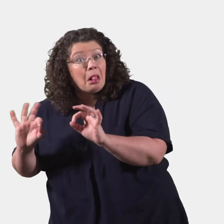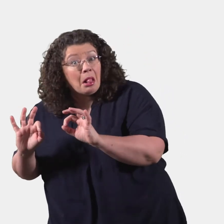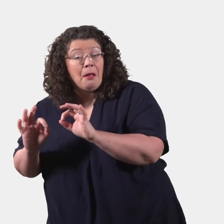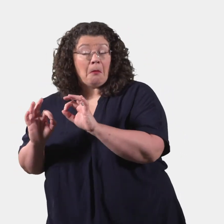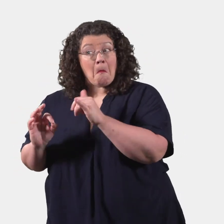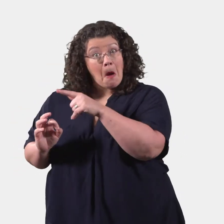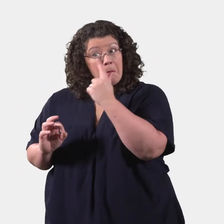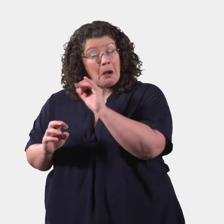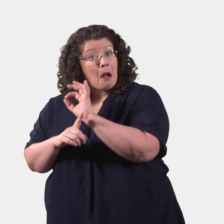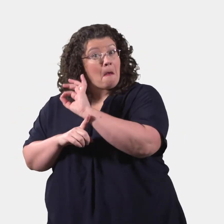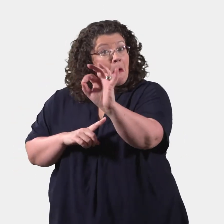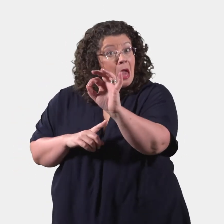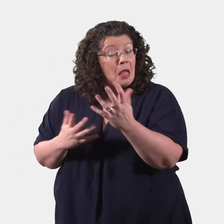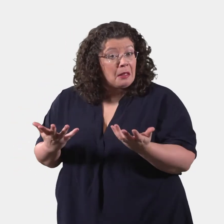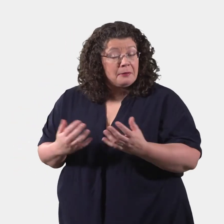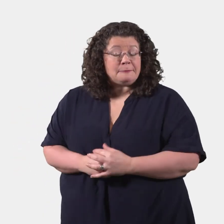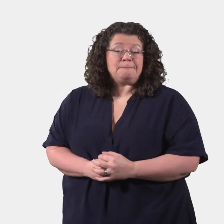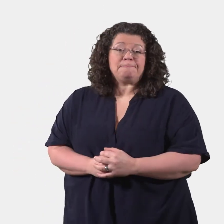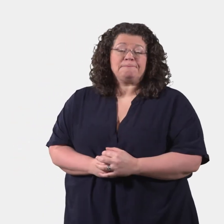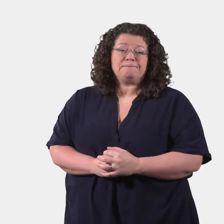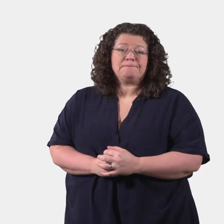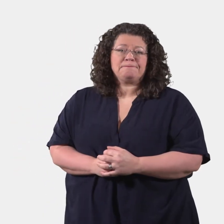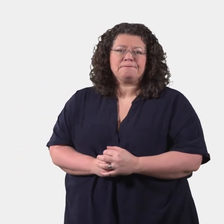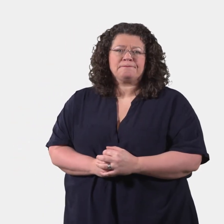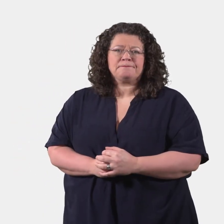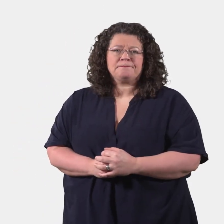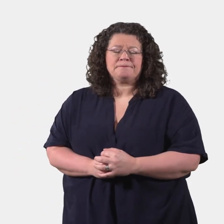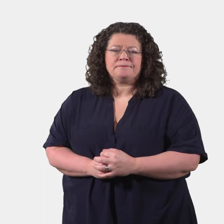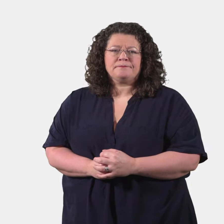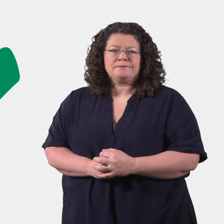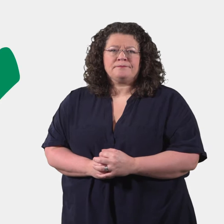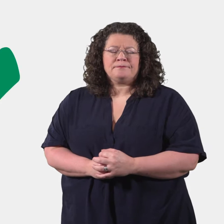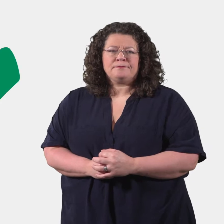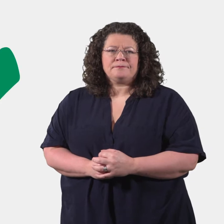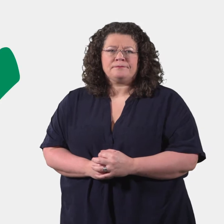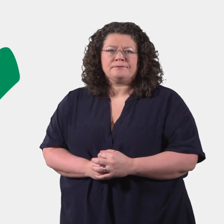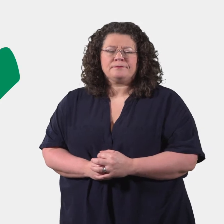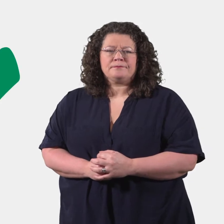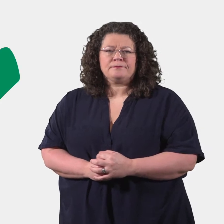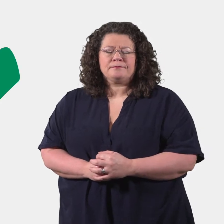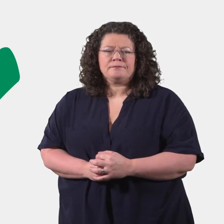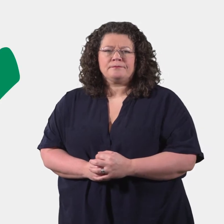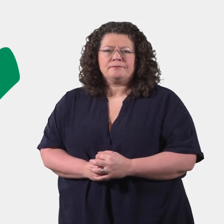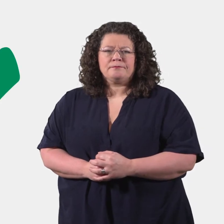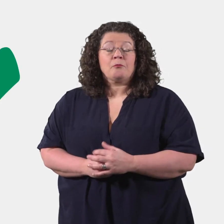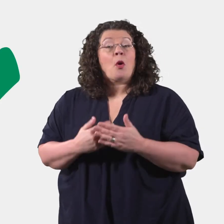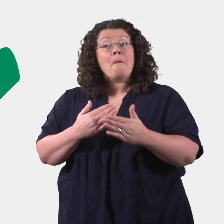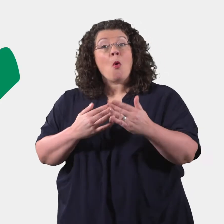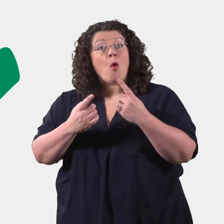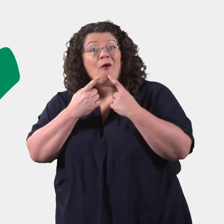Os nad yw’r person rydych chi’n gofalu amdano yn cael un o’r budd-daliadau hyn yn barod, efallai y gallan nhw wneud cais